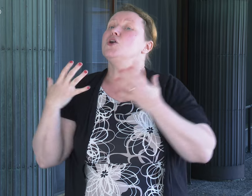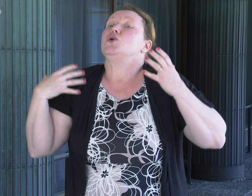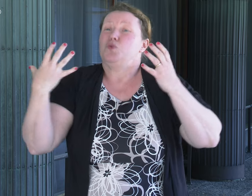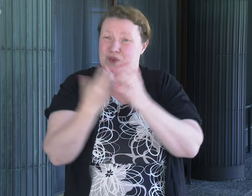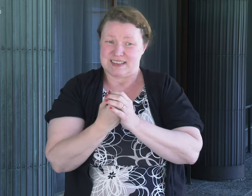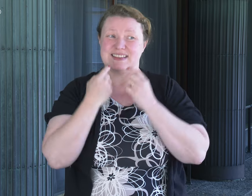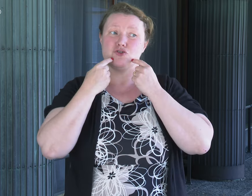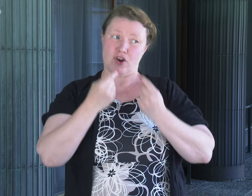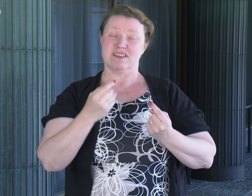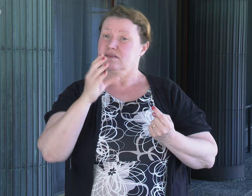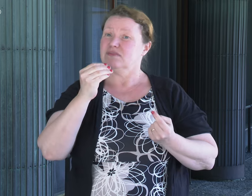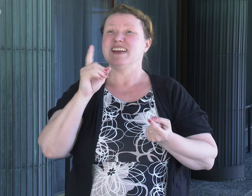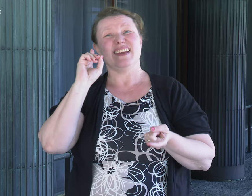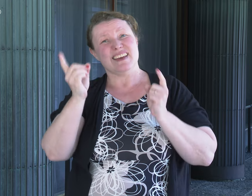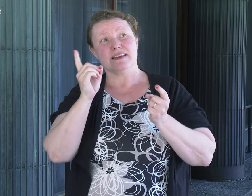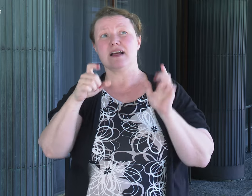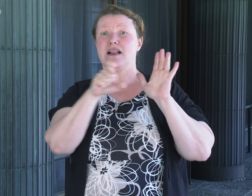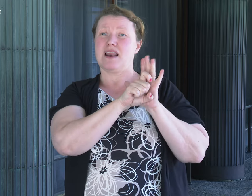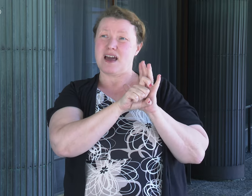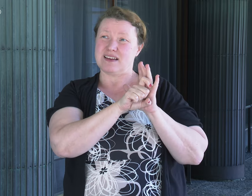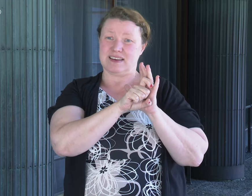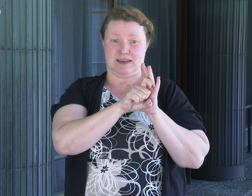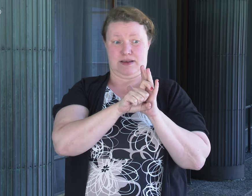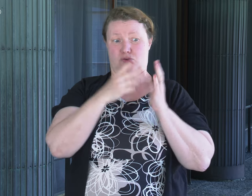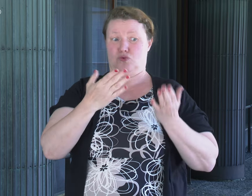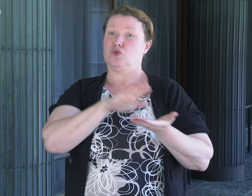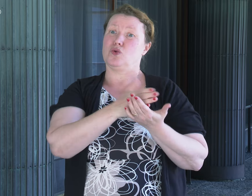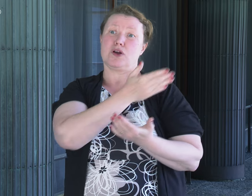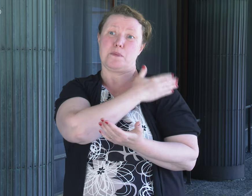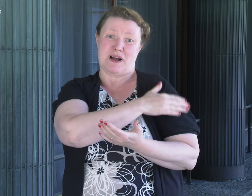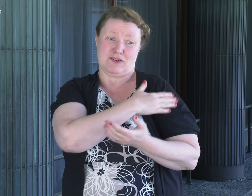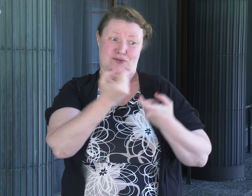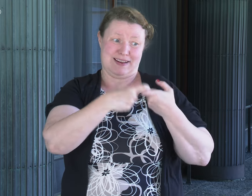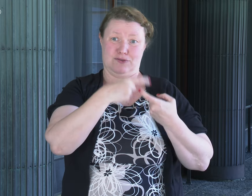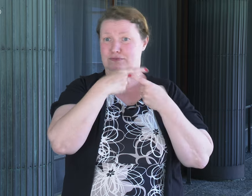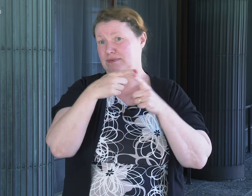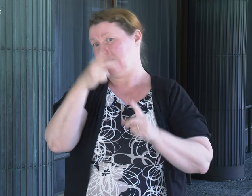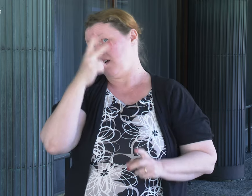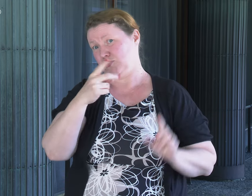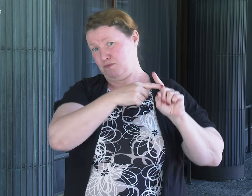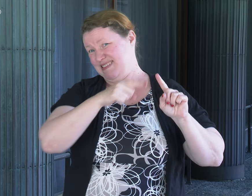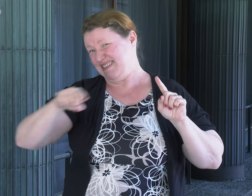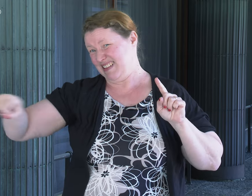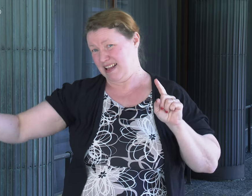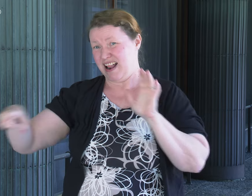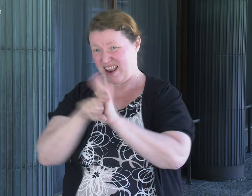Totesimme yhdessä, että ne 20 lakia, jotka käsittelevät tulkkauspalvelua, -